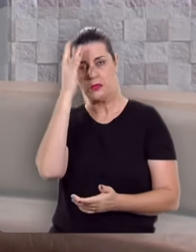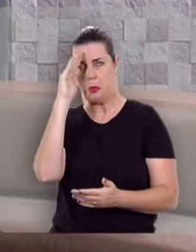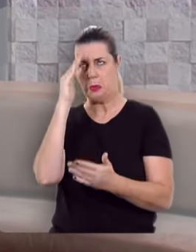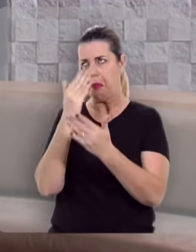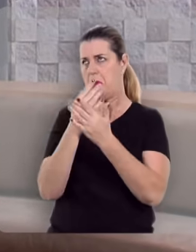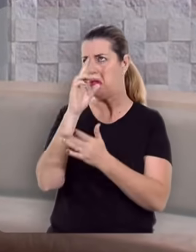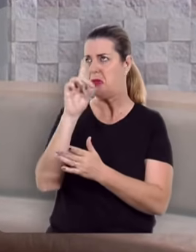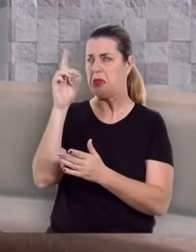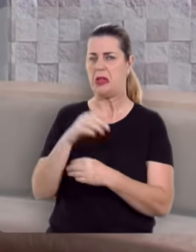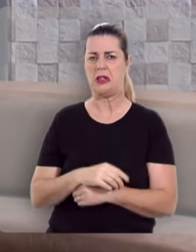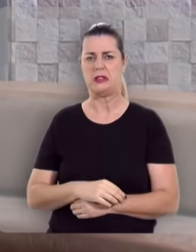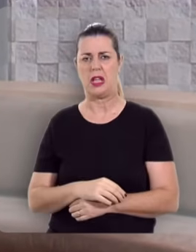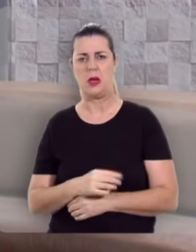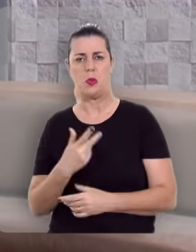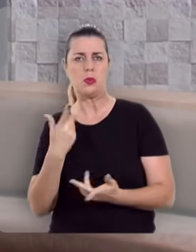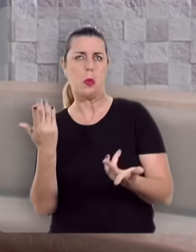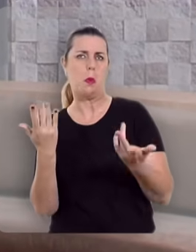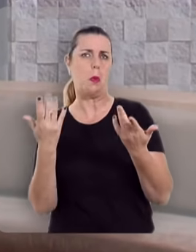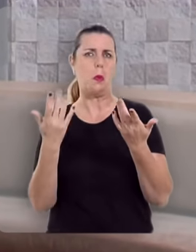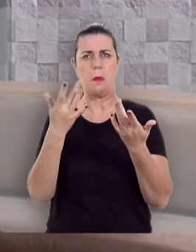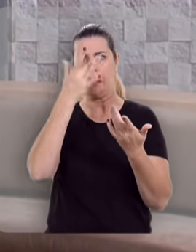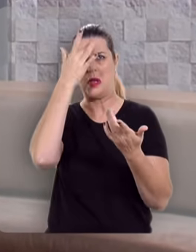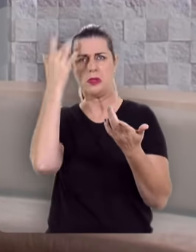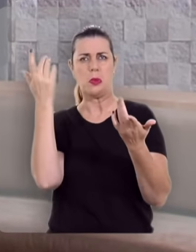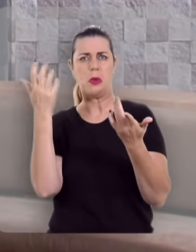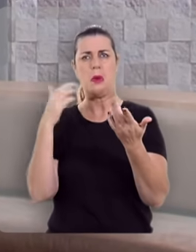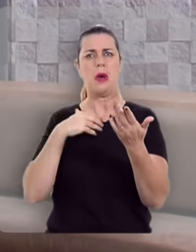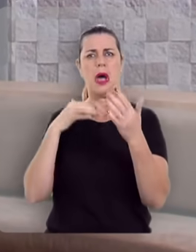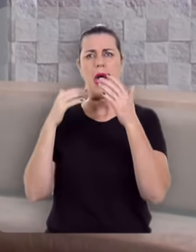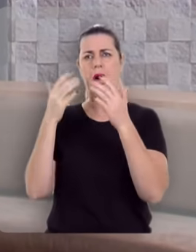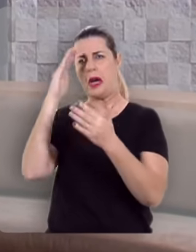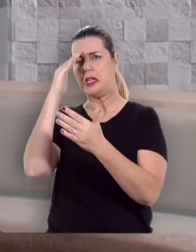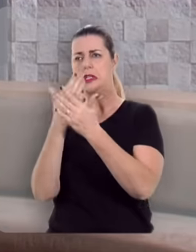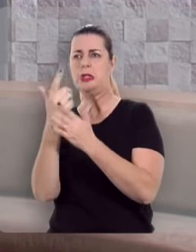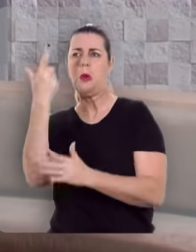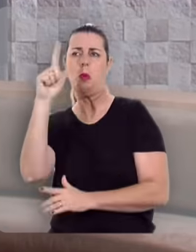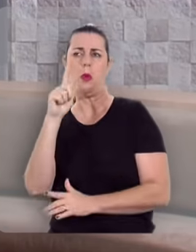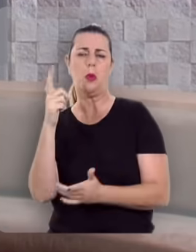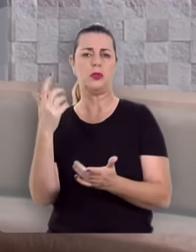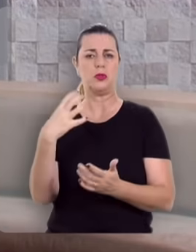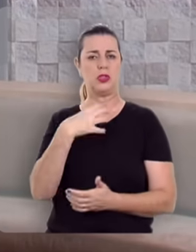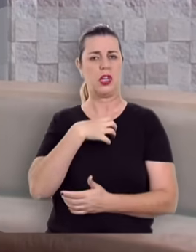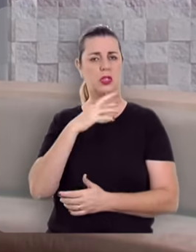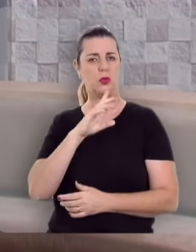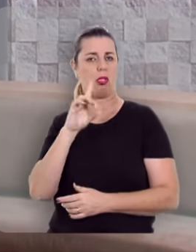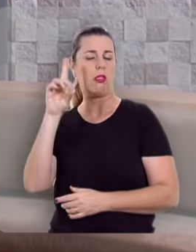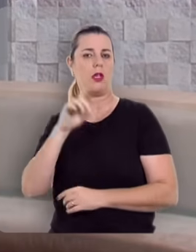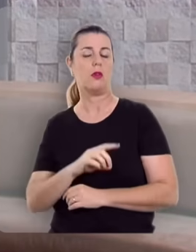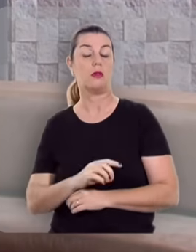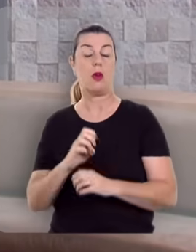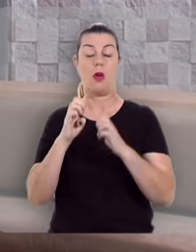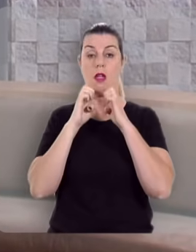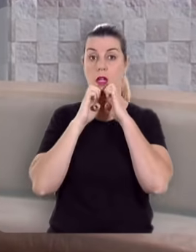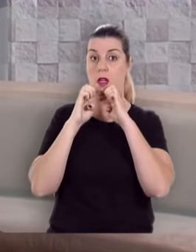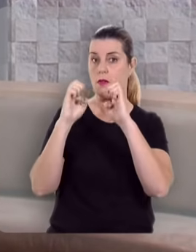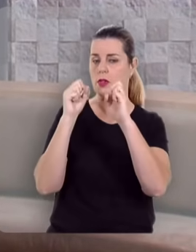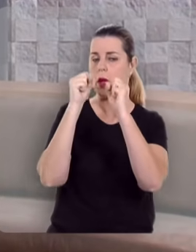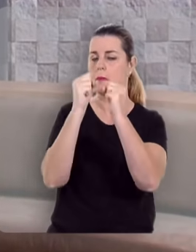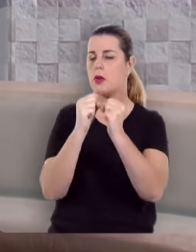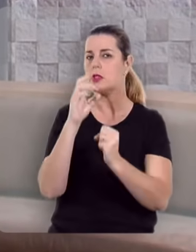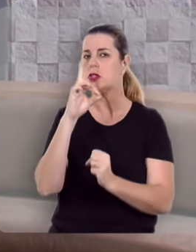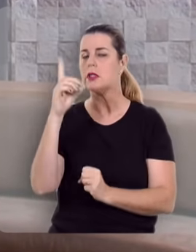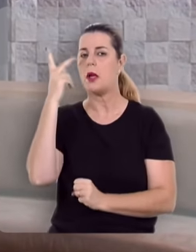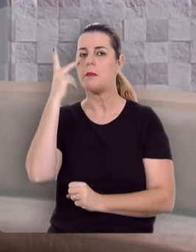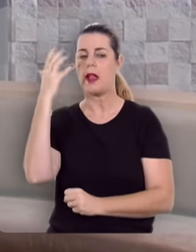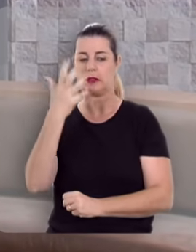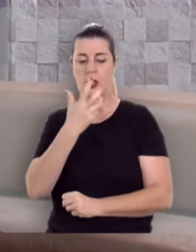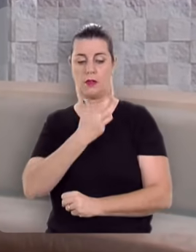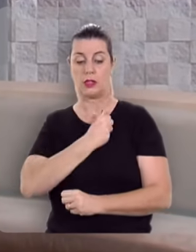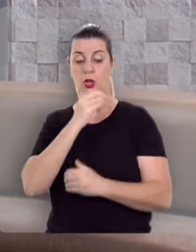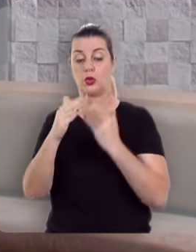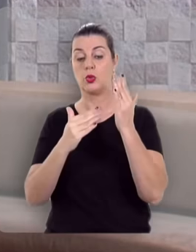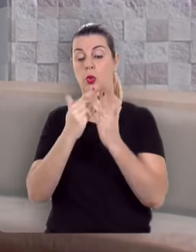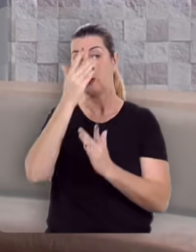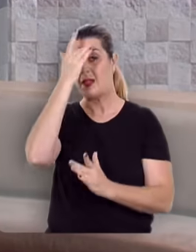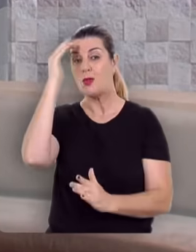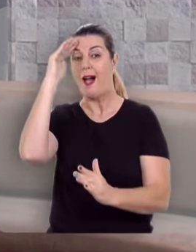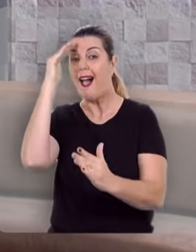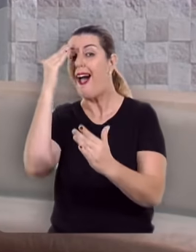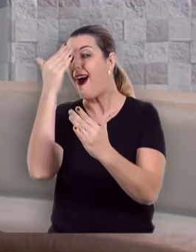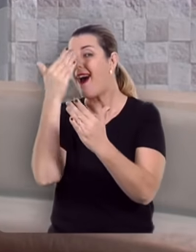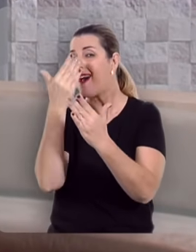do místico do sincrético não o evangelho ou Poder de Deus para salvação de todo aquele que crê e só